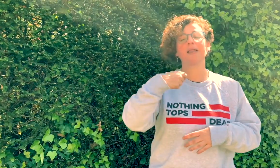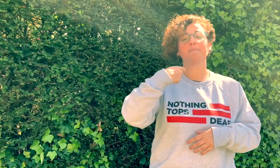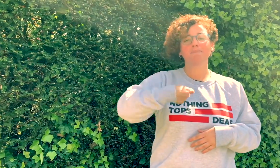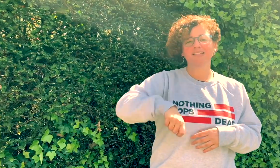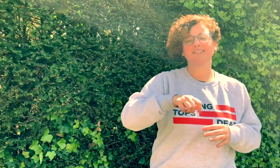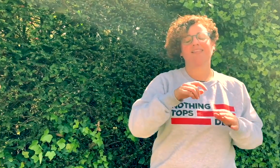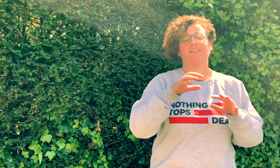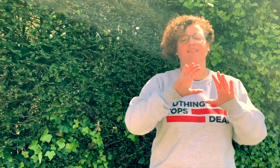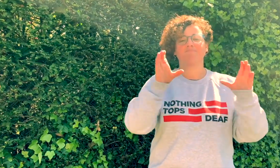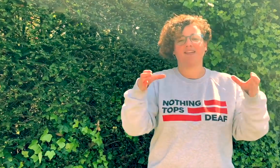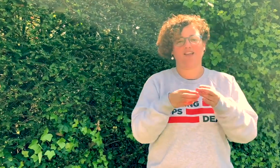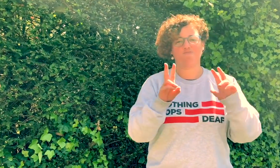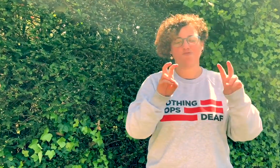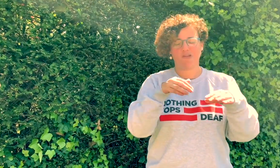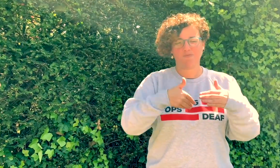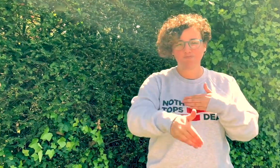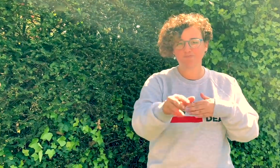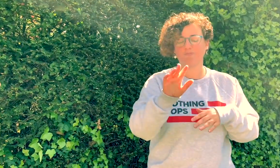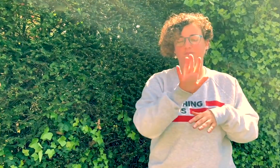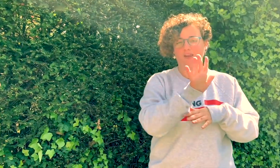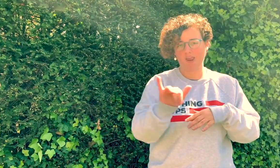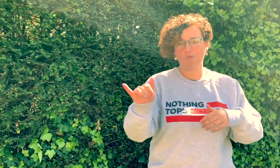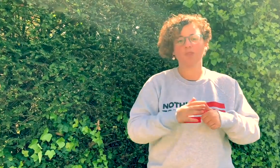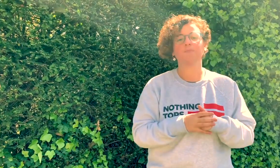También se celebraron elecciones a la presidencia y vocalías de la EUDY,